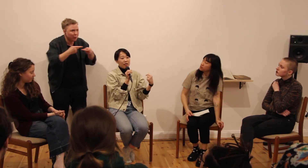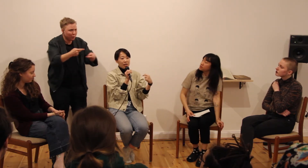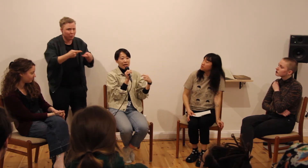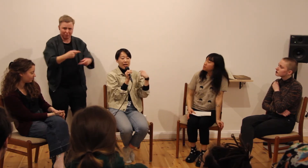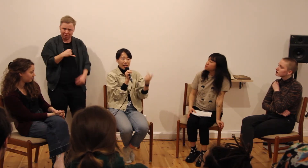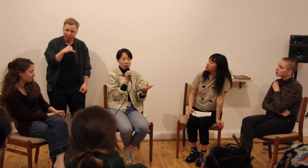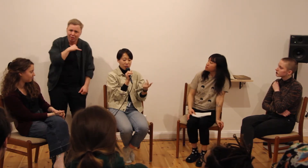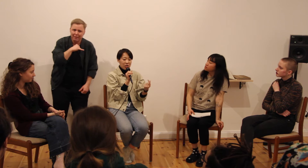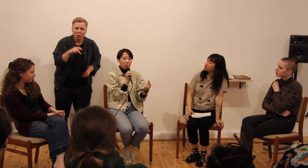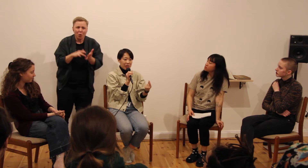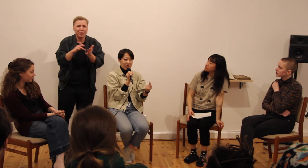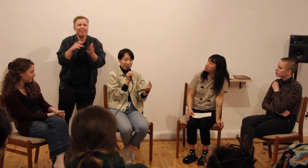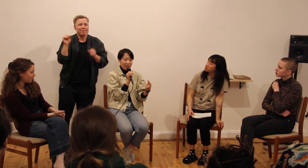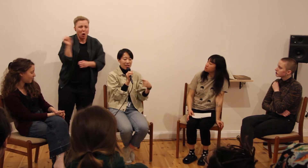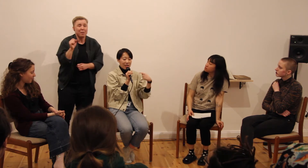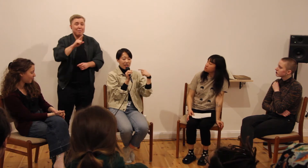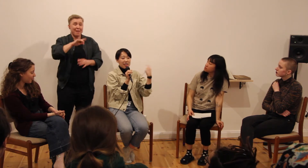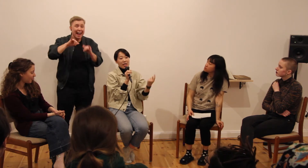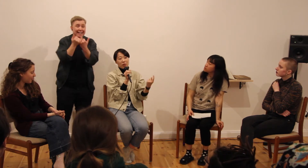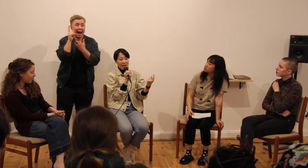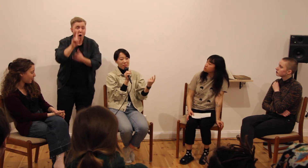Und so musste ich auch für sie dolmetschen.